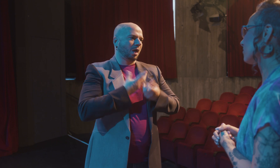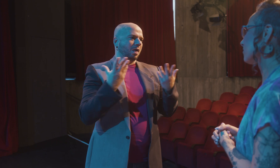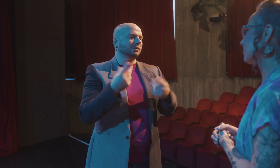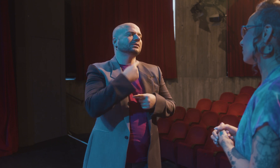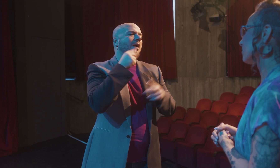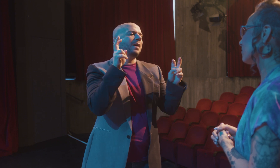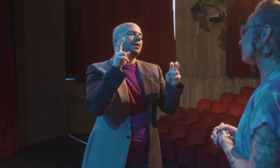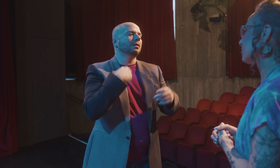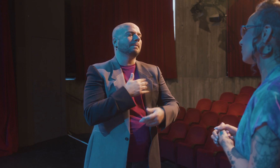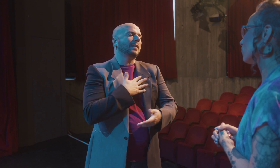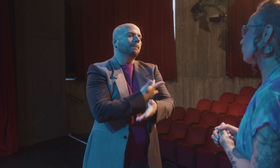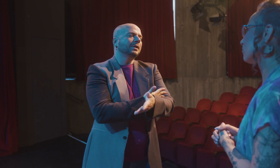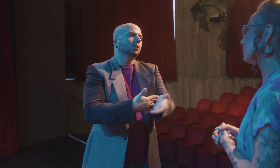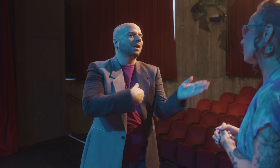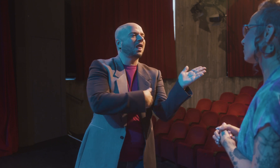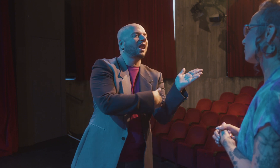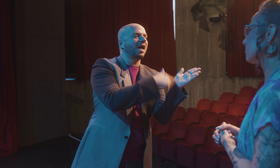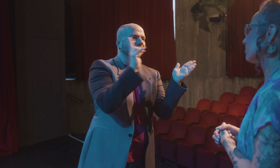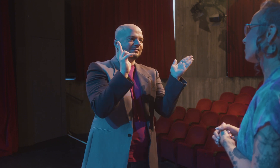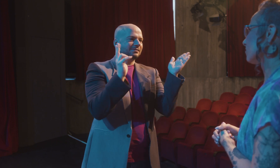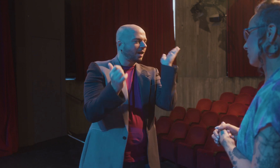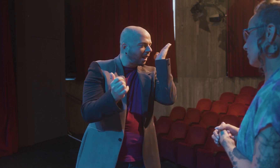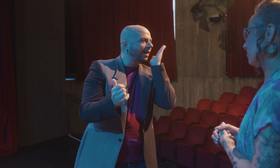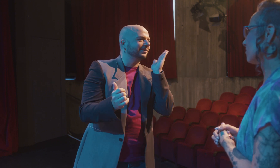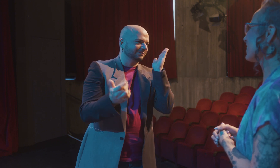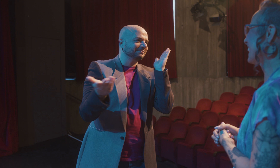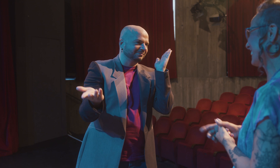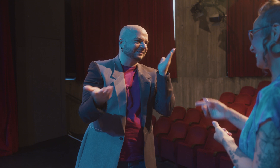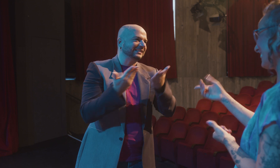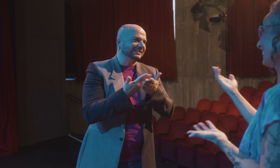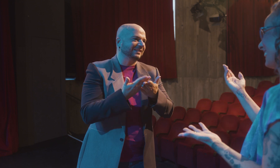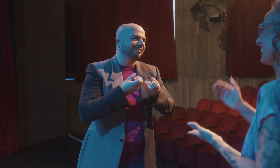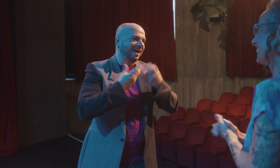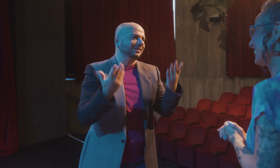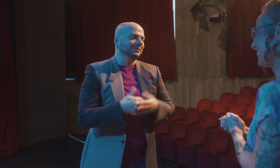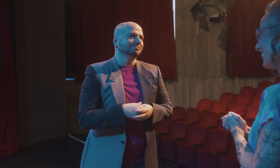und ist mittlerweile für mich selbstverständlich. Ich würde sagen, ich habe Blut geleckt.